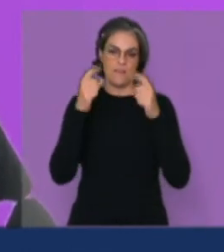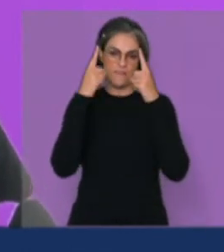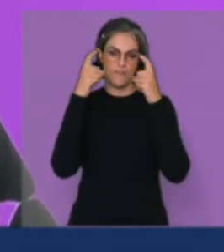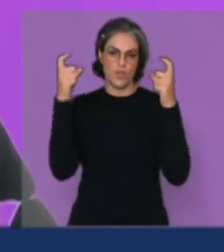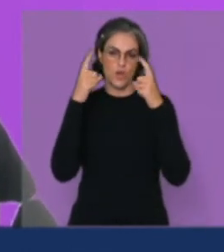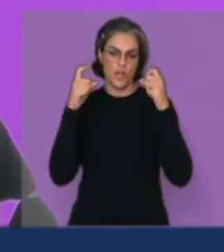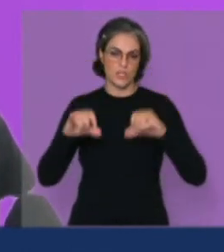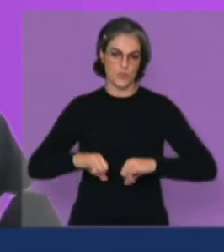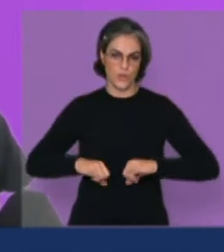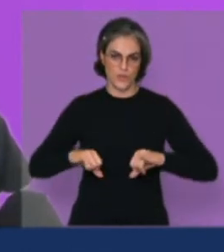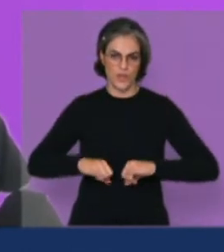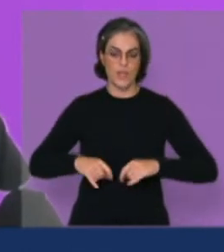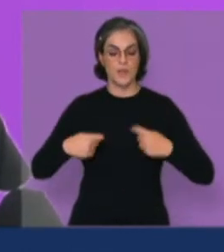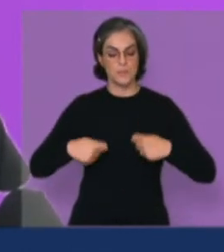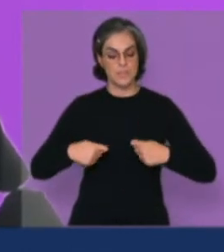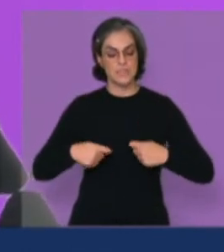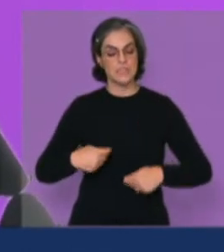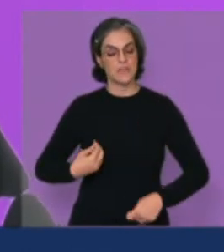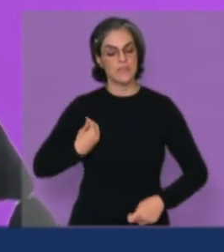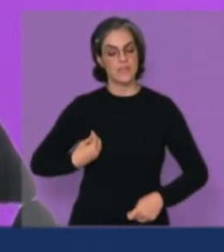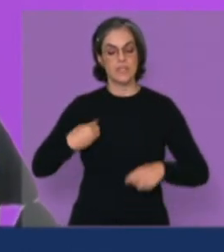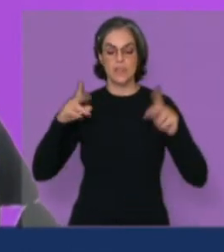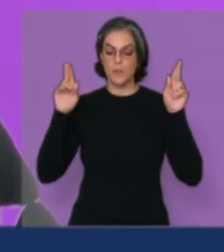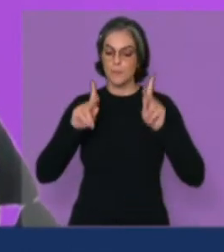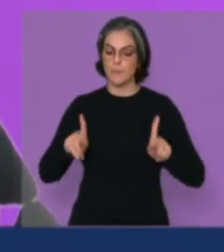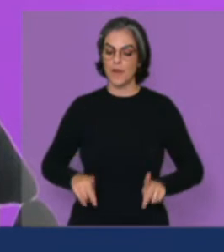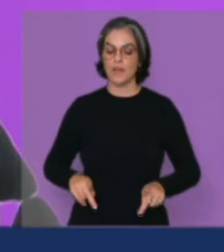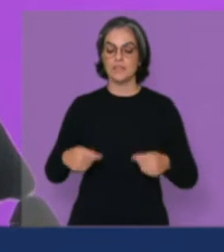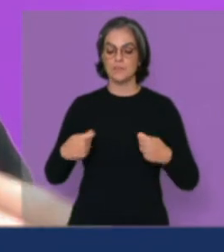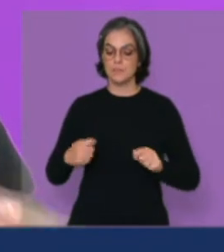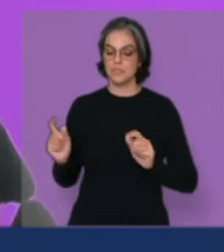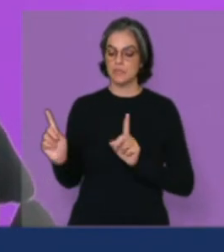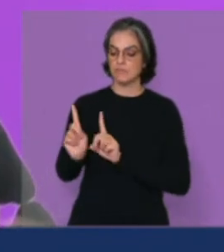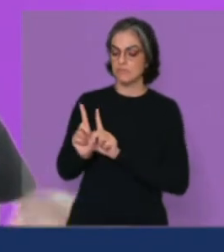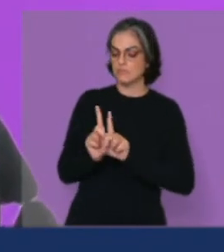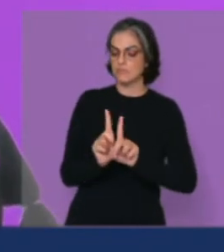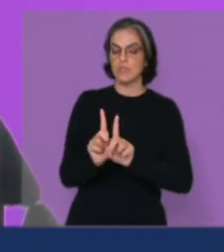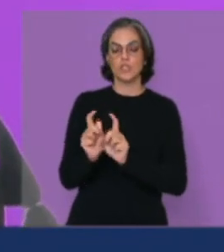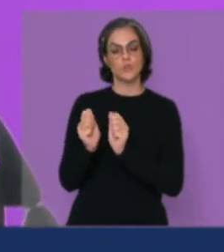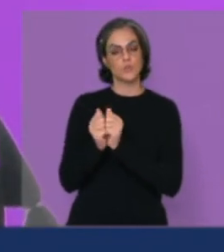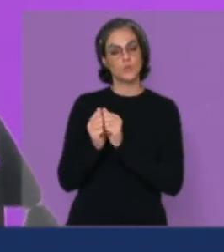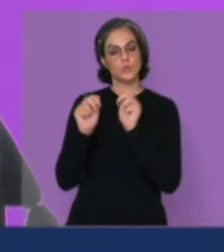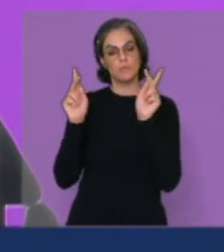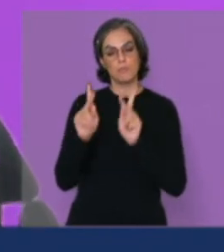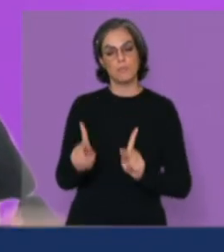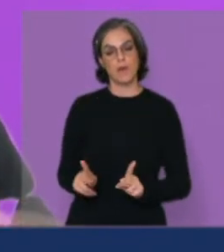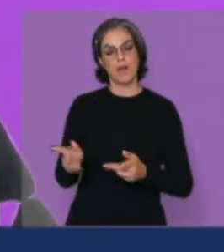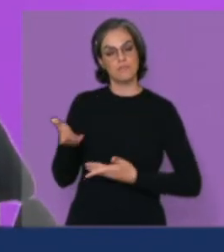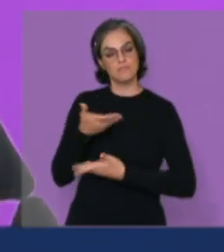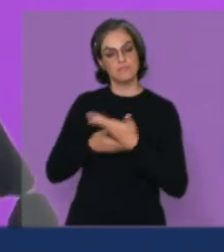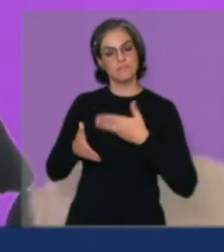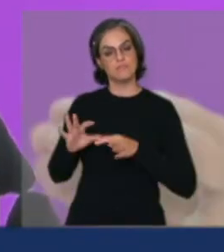DEIXEM DE SER AGREDIDAS NO "DIA DIA", PARA A GENTE TENHA PAZ, QUE TENHAMOS O PARCEIRO LADO A LADO, E A GENTE VIVA EM COMUNHÃO, MULHERES